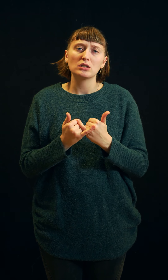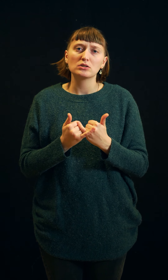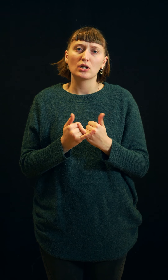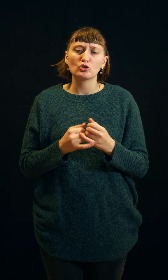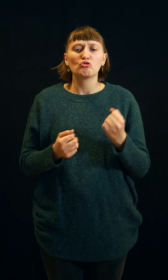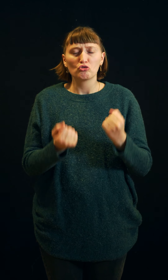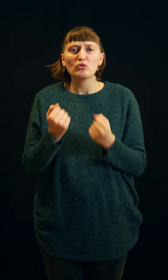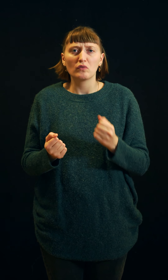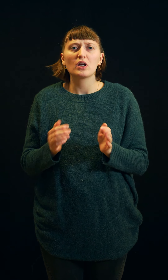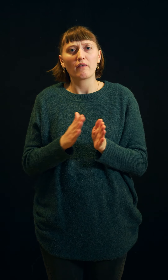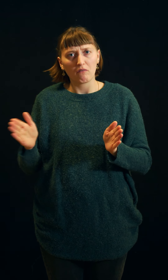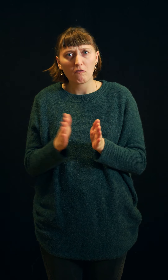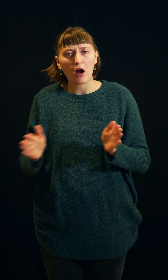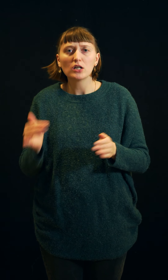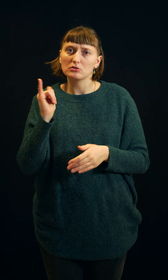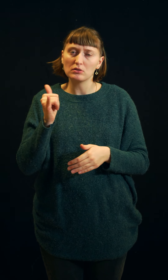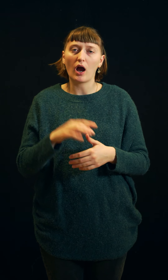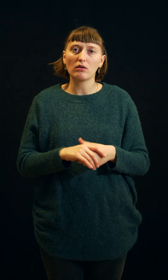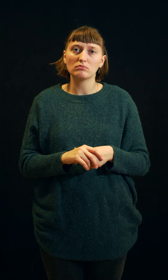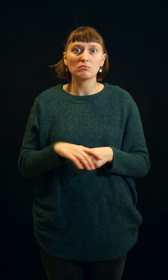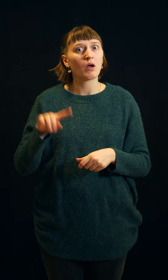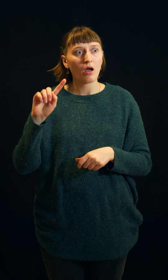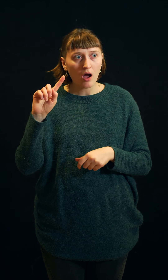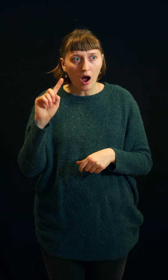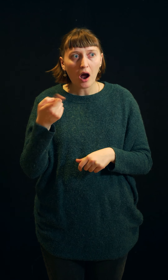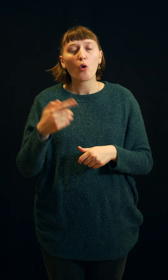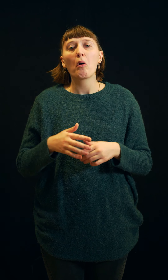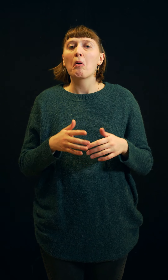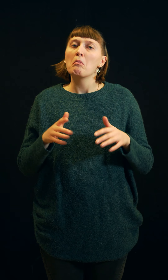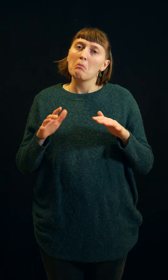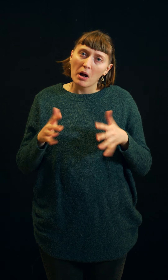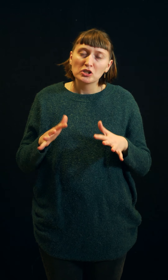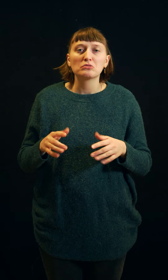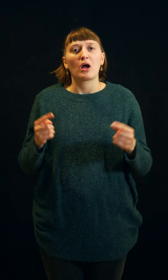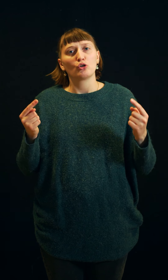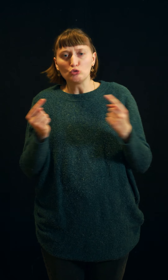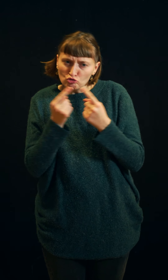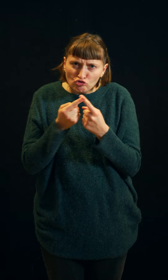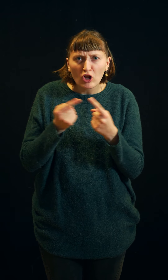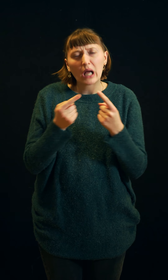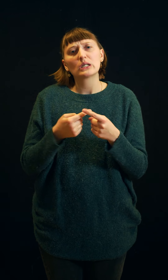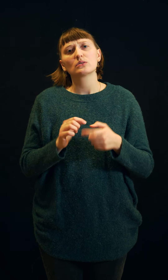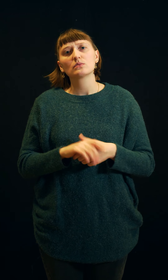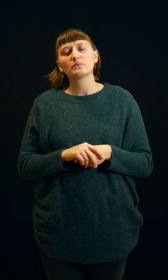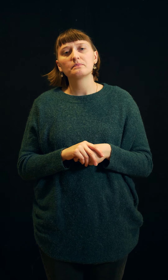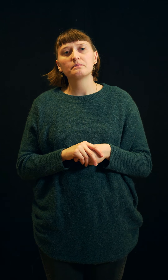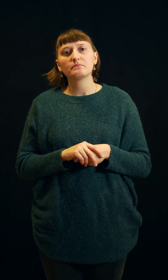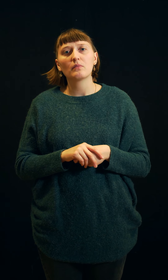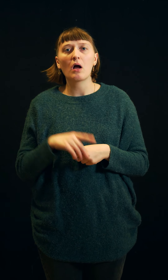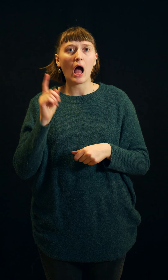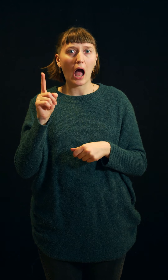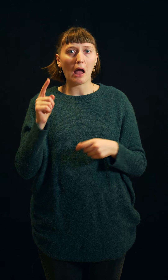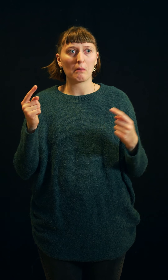Deine Eltern, die hatten schwierige Phasen, mal den ein oder anderen größeren Streit.